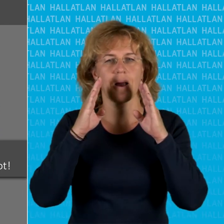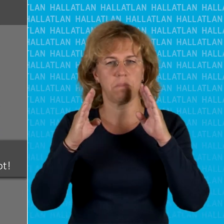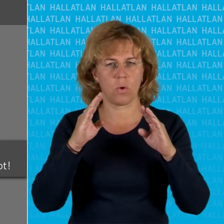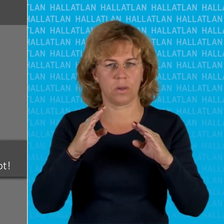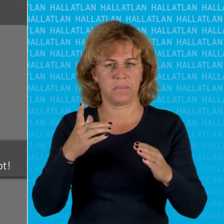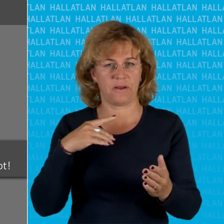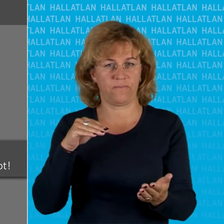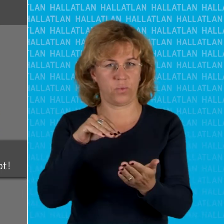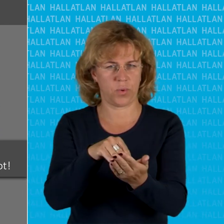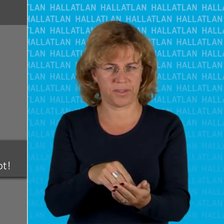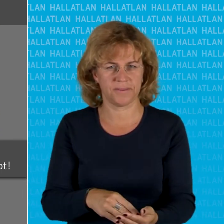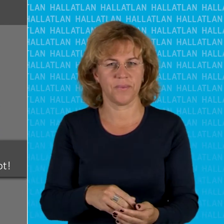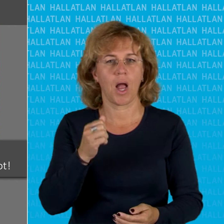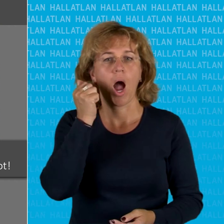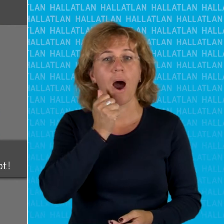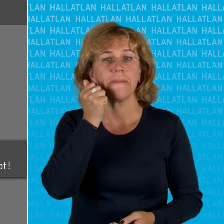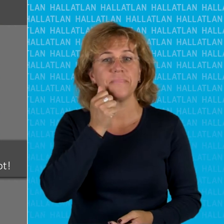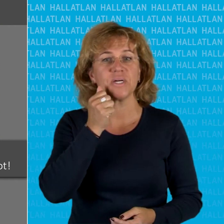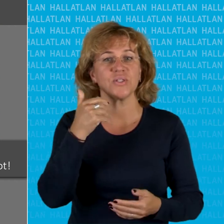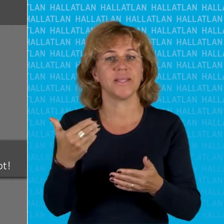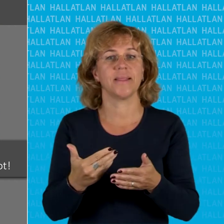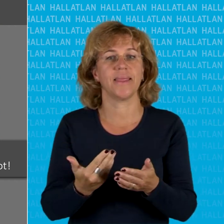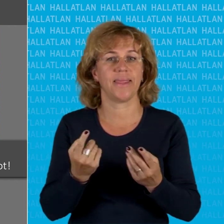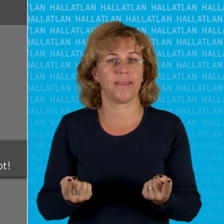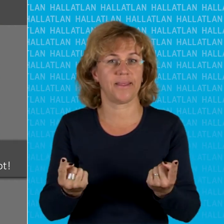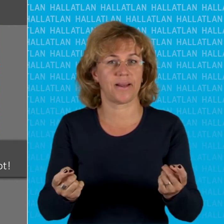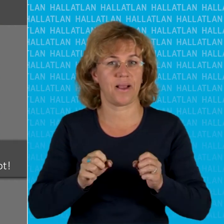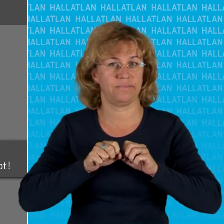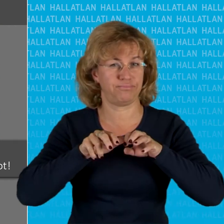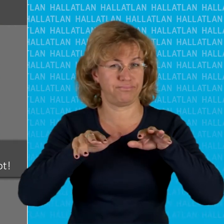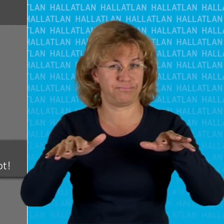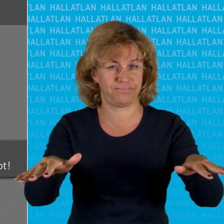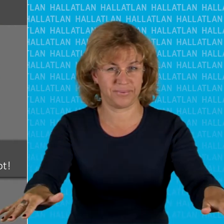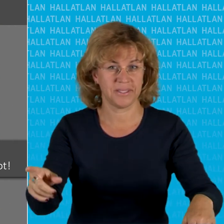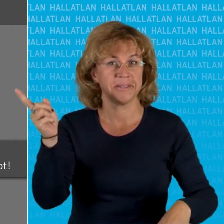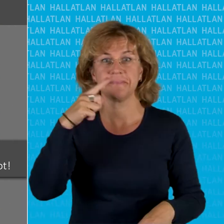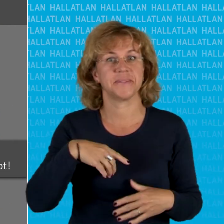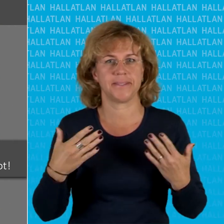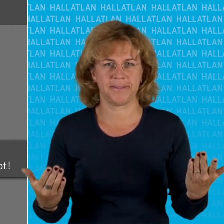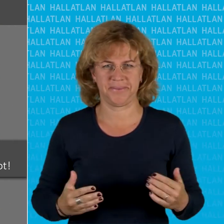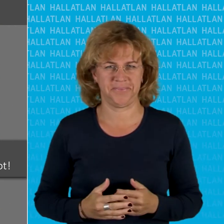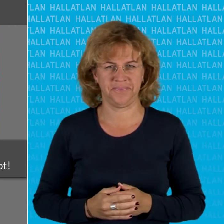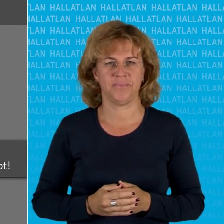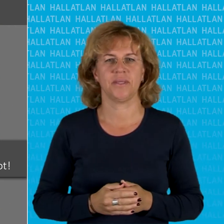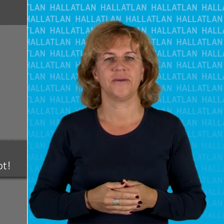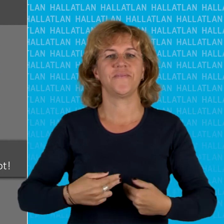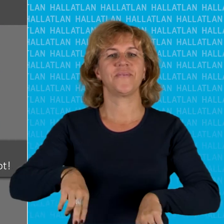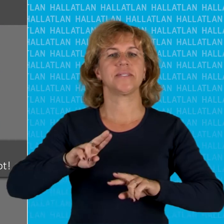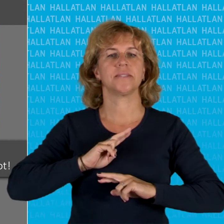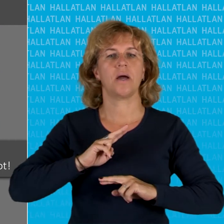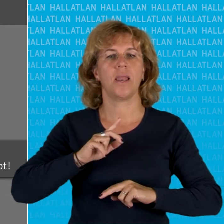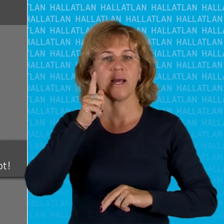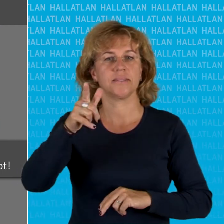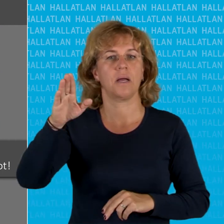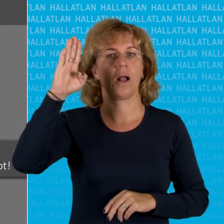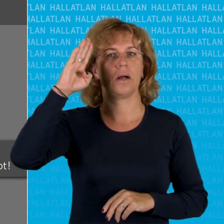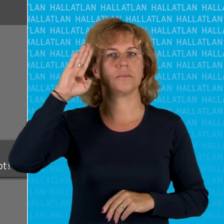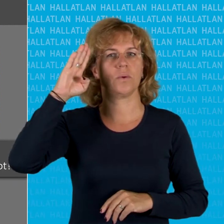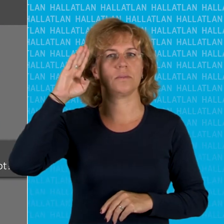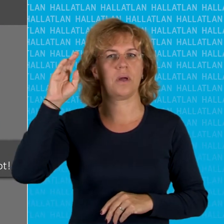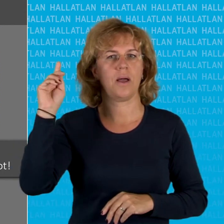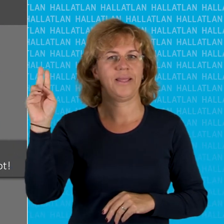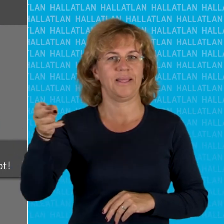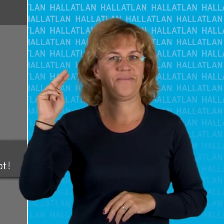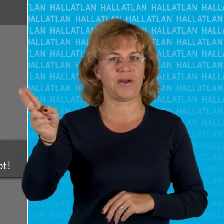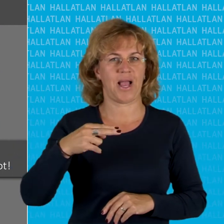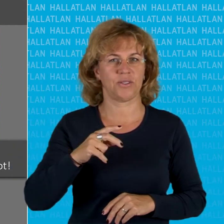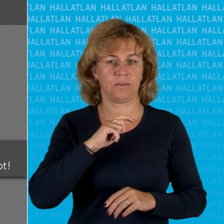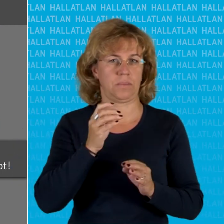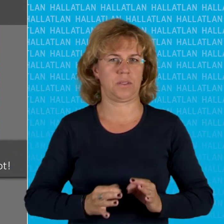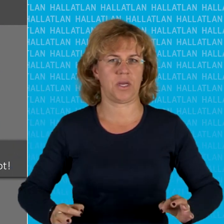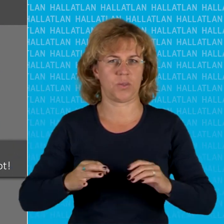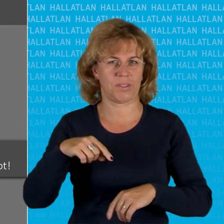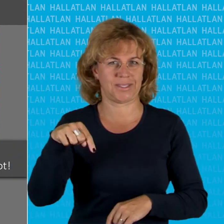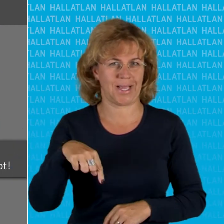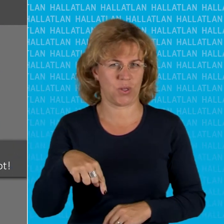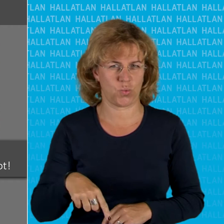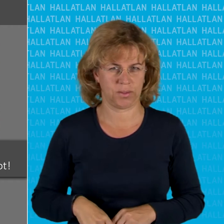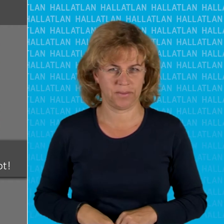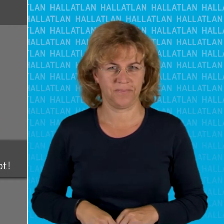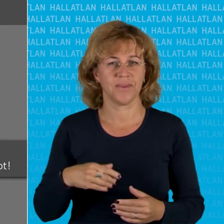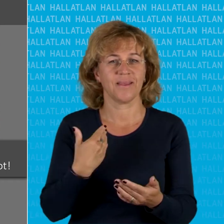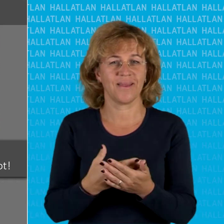A Facebookon terjed az álhír, hogy visszaállítják a sorkötelezettséget Magyarországon.